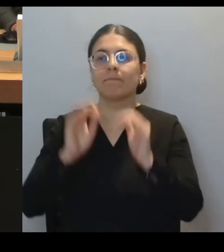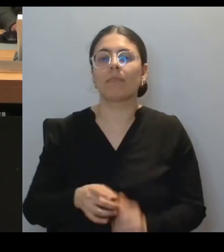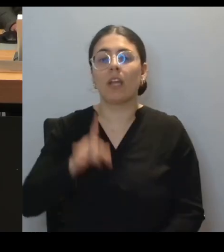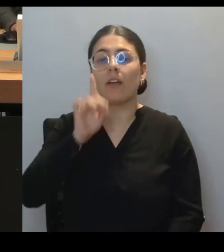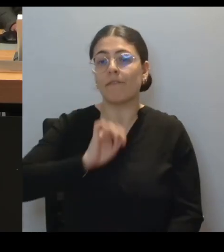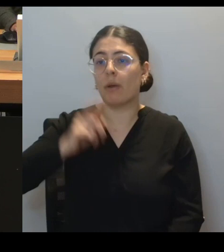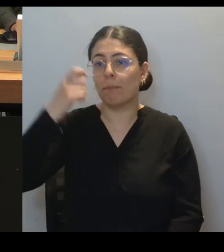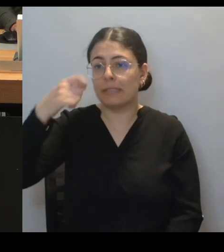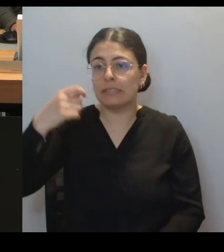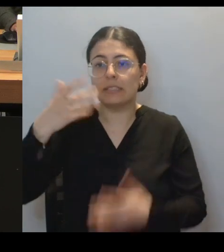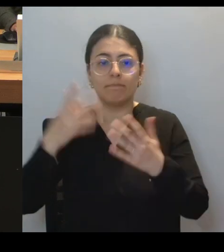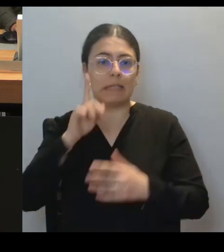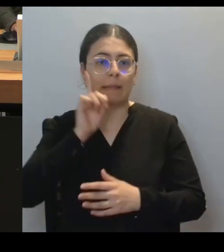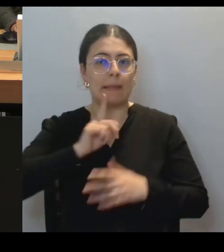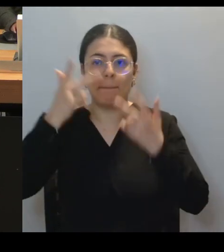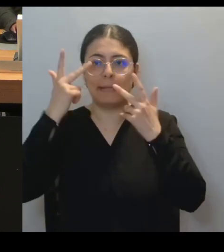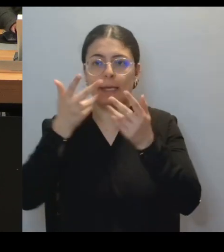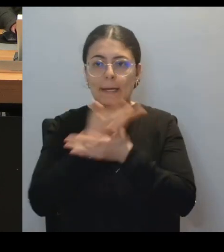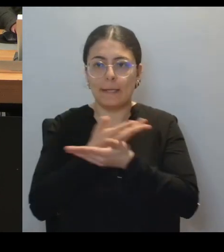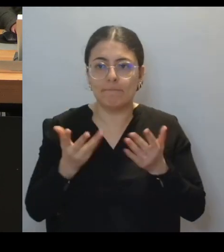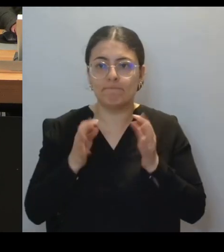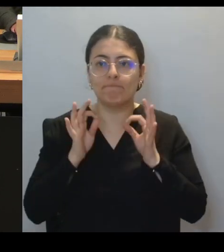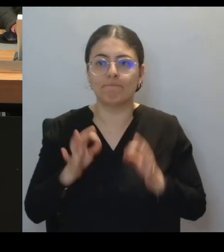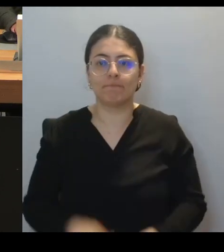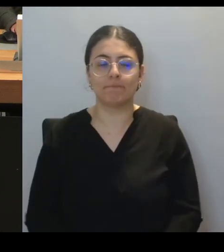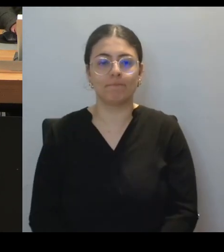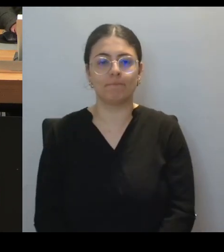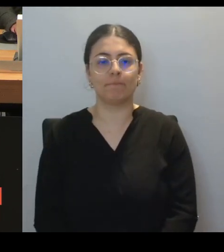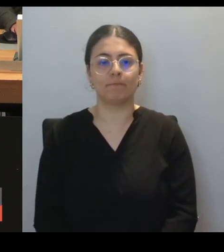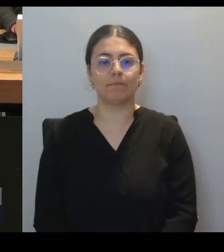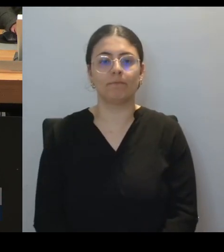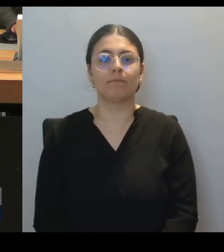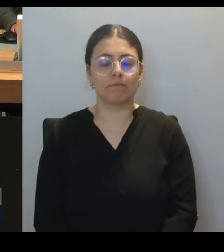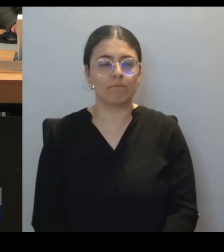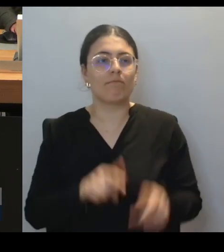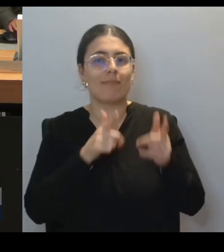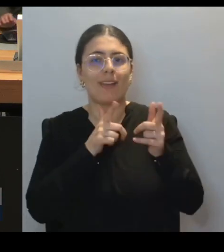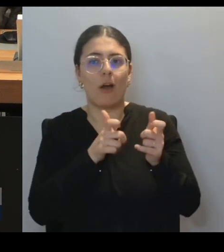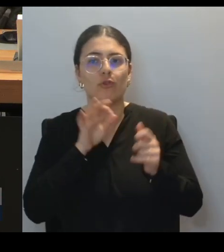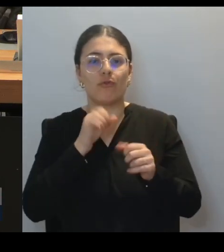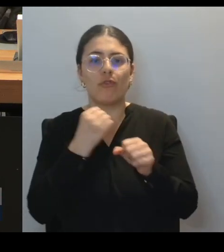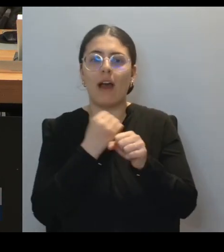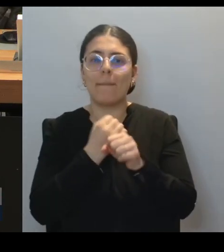Der Ausschuss für Arbeit und Soziales hat sich in seiner 32. Sitzung am neun und 20. Februar 24